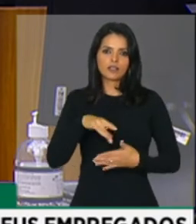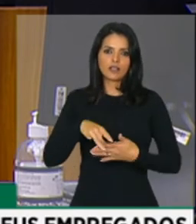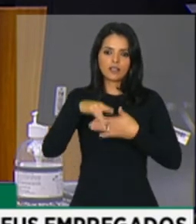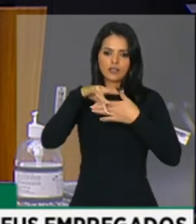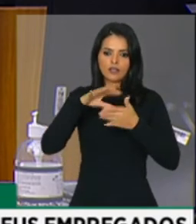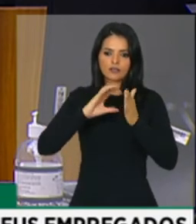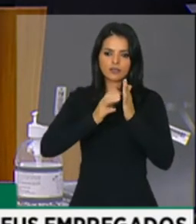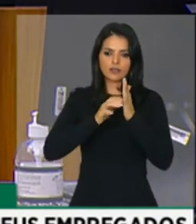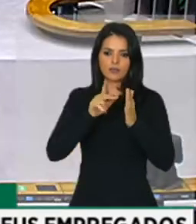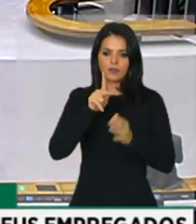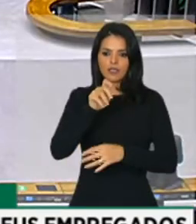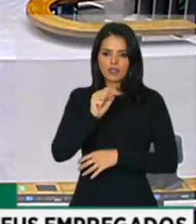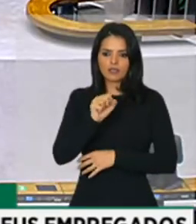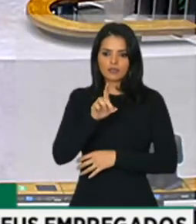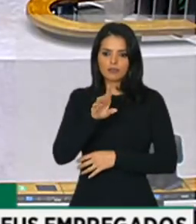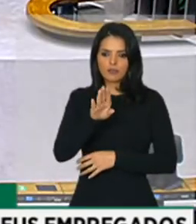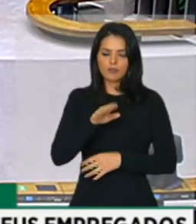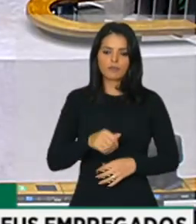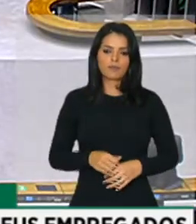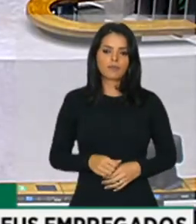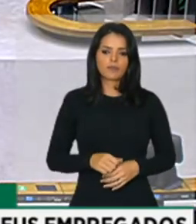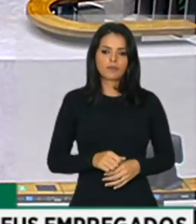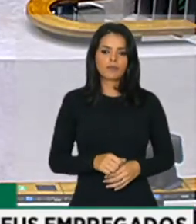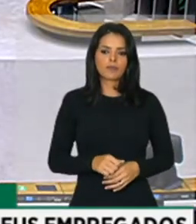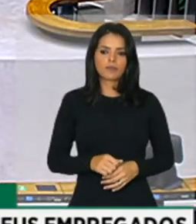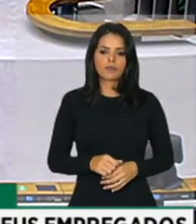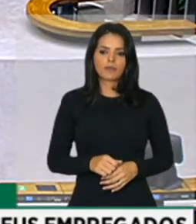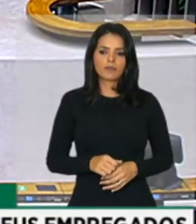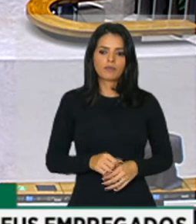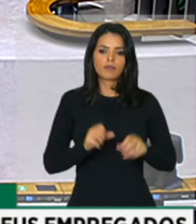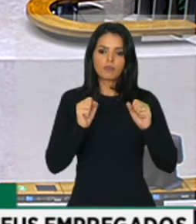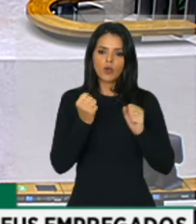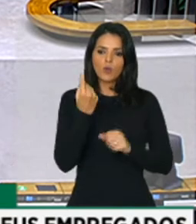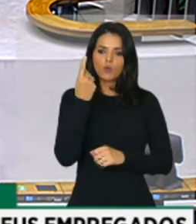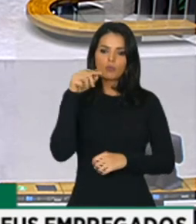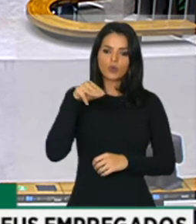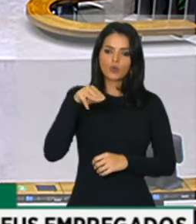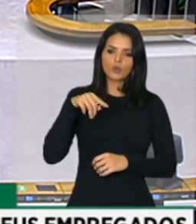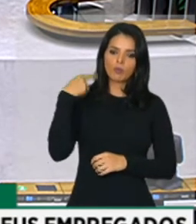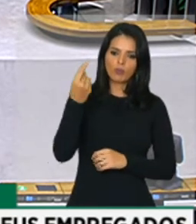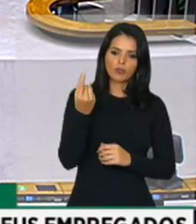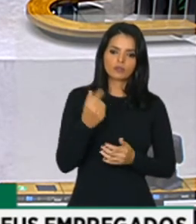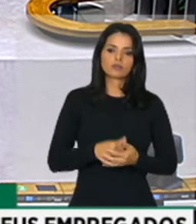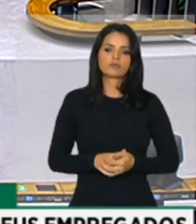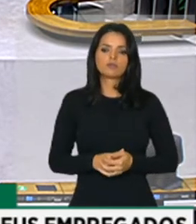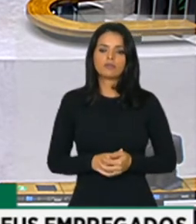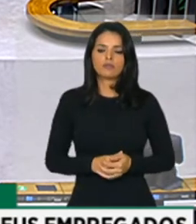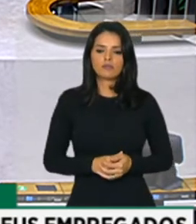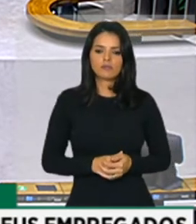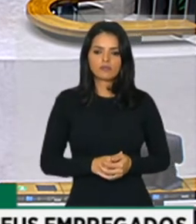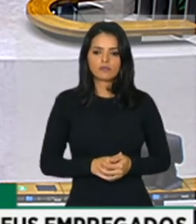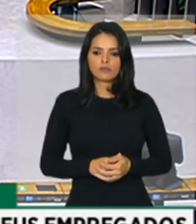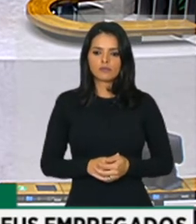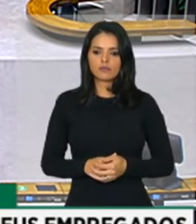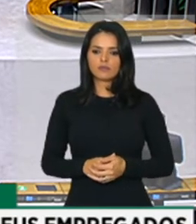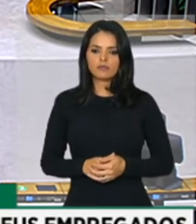LIDERANÇA DO PSDB. -- [DEPUTADA]: PRESIDENTE, NO MOMENTO OPORTUNO PODE ME CONCEDER UM MINUTO, A DEPUTADA ERIKA KOKAY? [PRESIDENTE]: PELA LIDERANÇA, DEPUTADA, EU